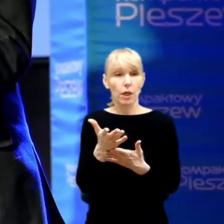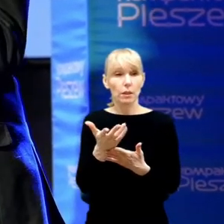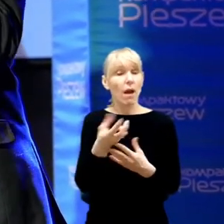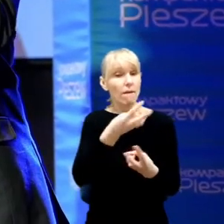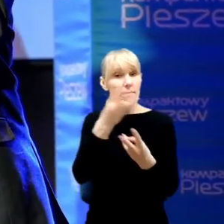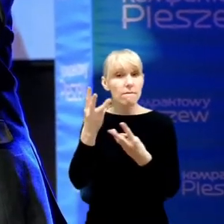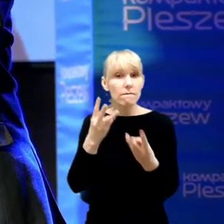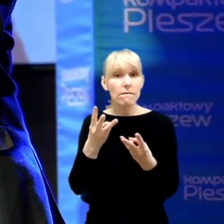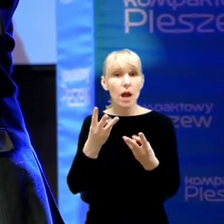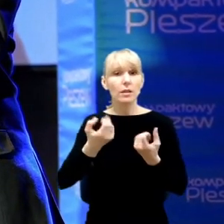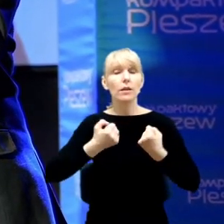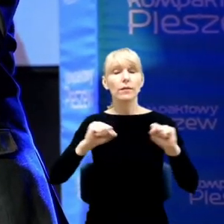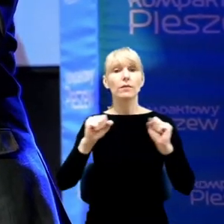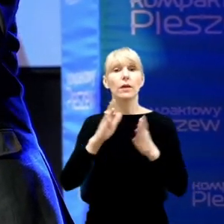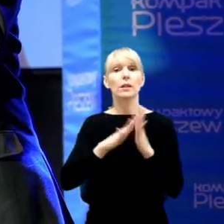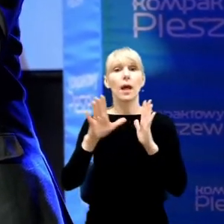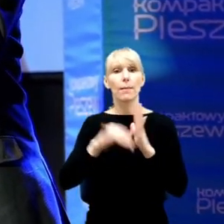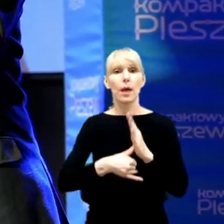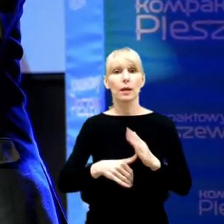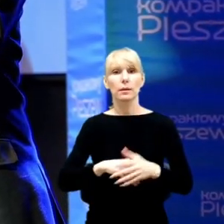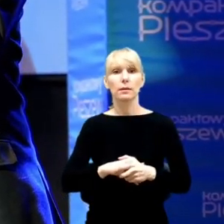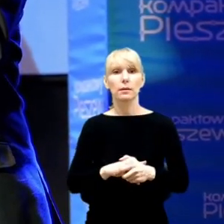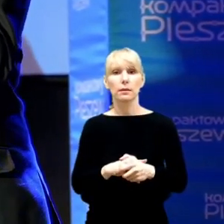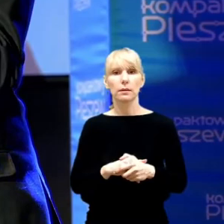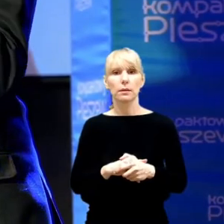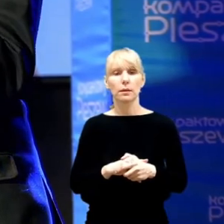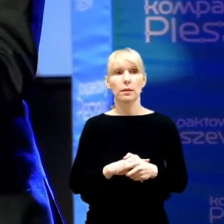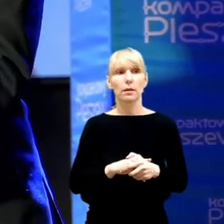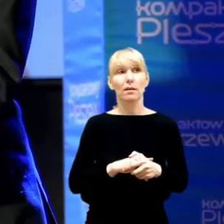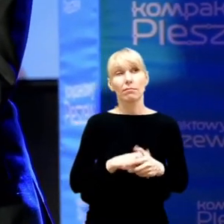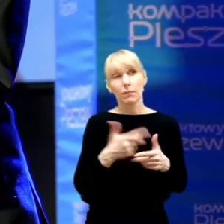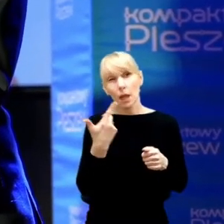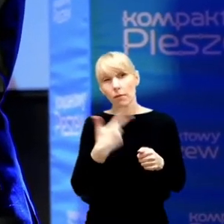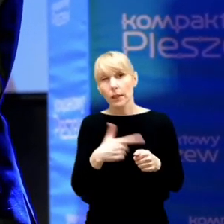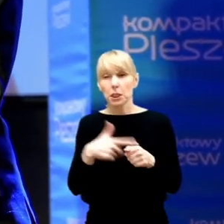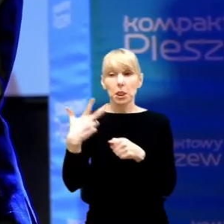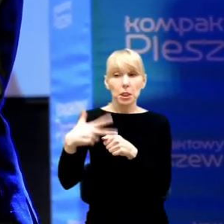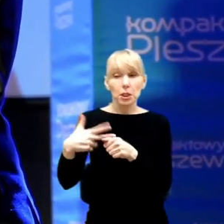Tak jak 20-30 lat temu